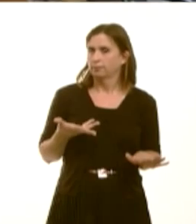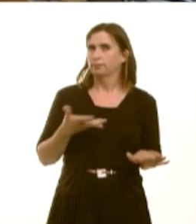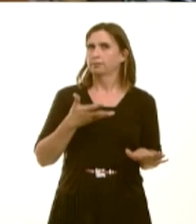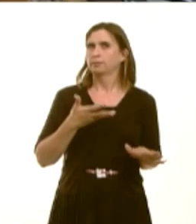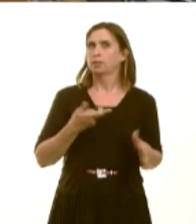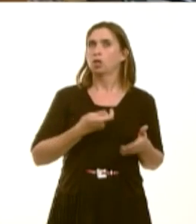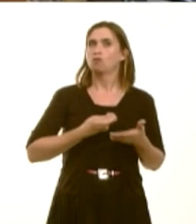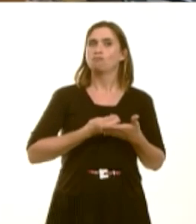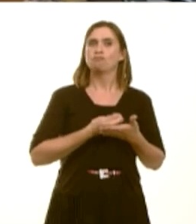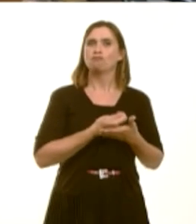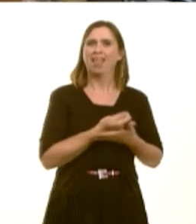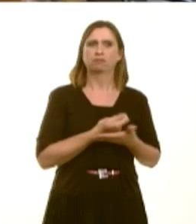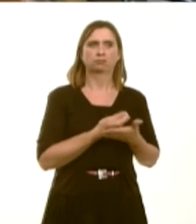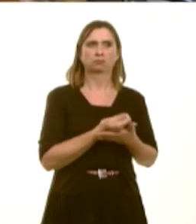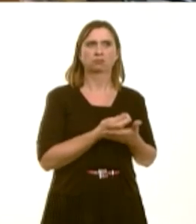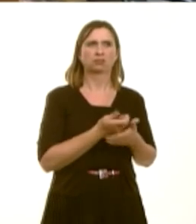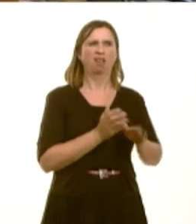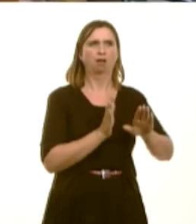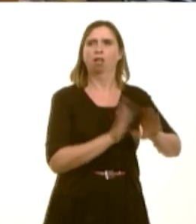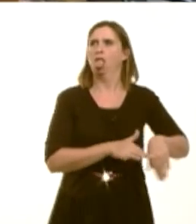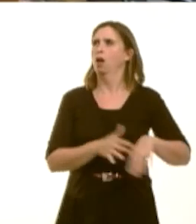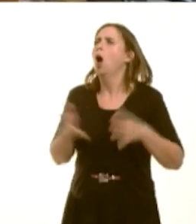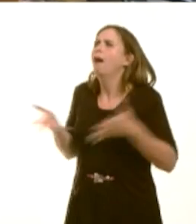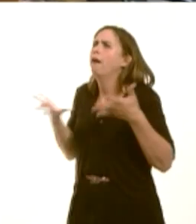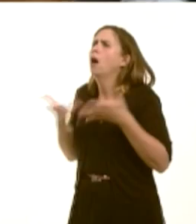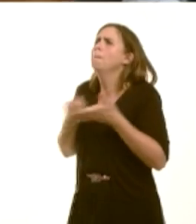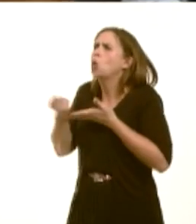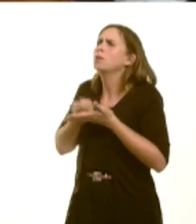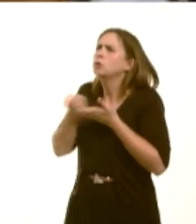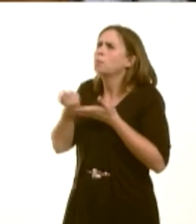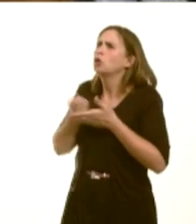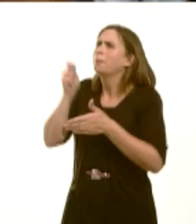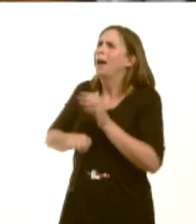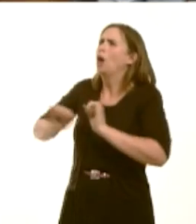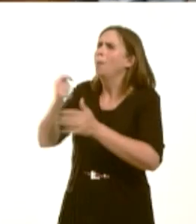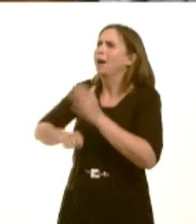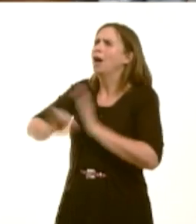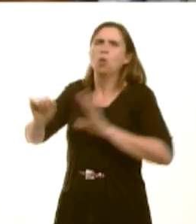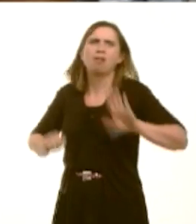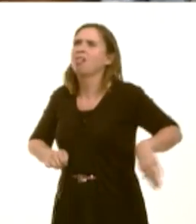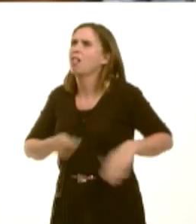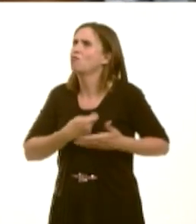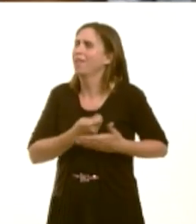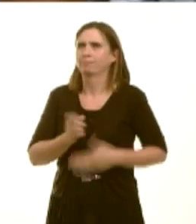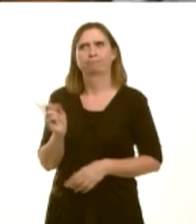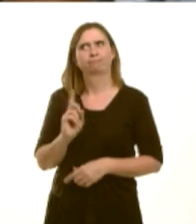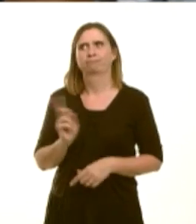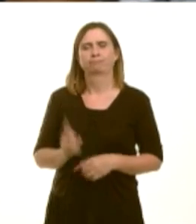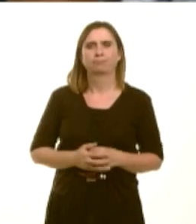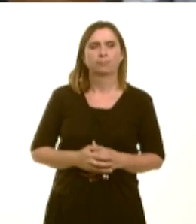hunain. Carwyn Jones: Mae hynnyín iawn. Un oír pethau sydd wedi newid, wrth gwrs, yw bod tai cymdeithasol, sef tai ar rent, oír un safon ‚ thai preifat.